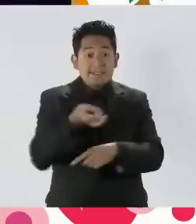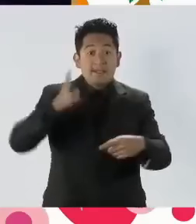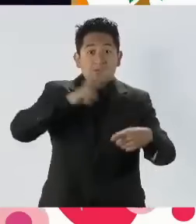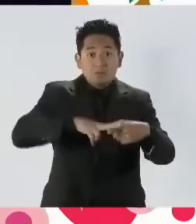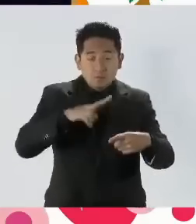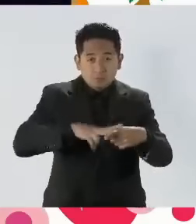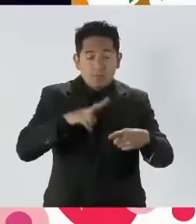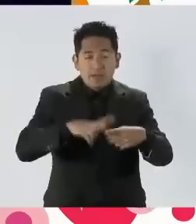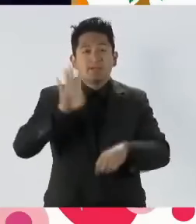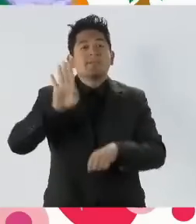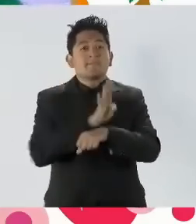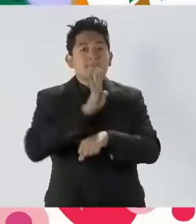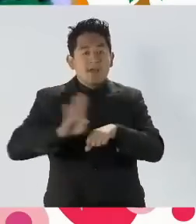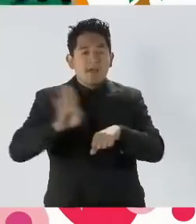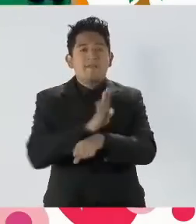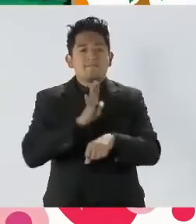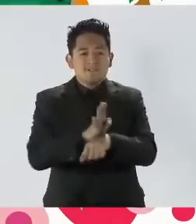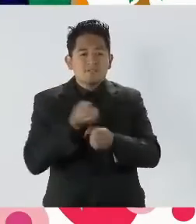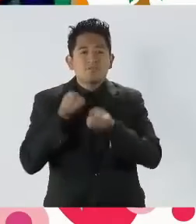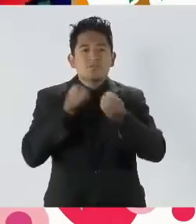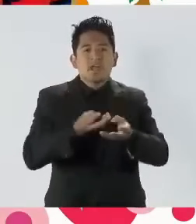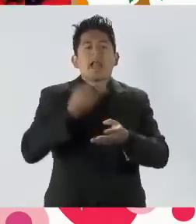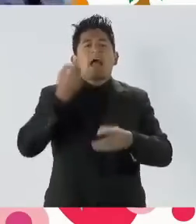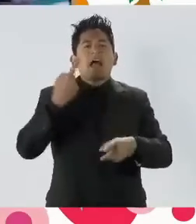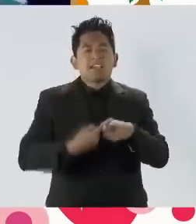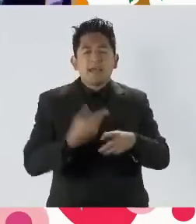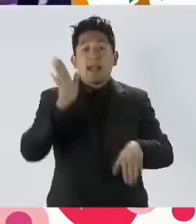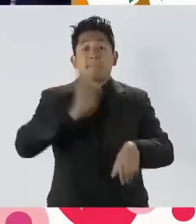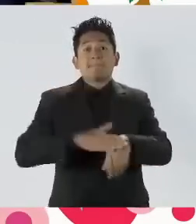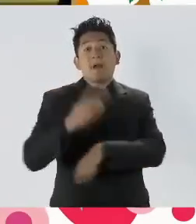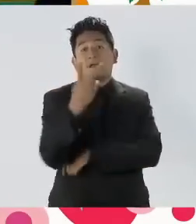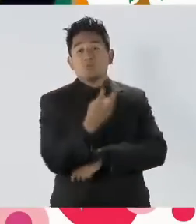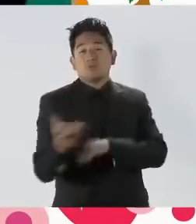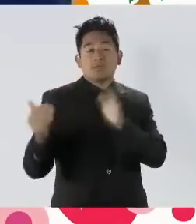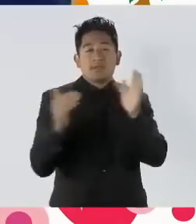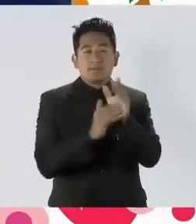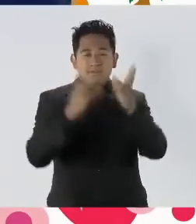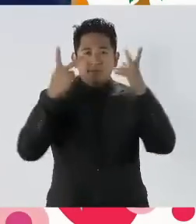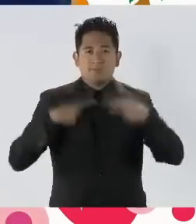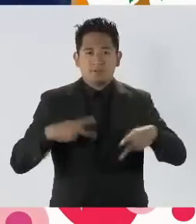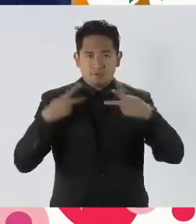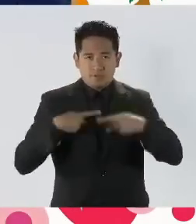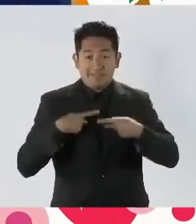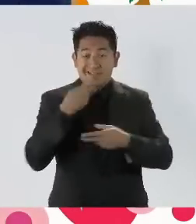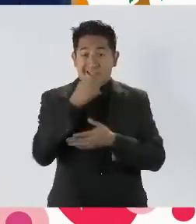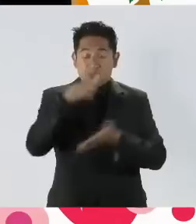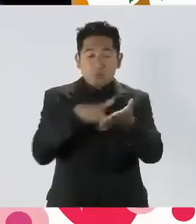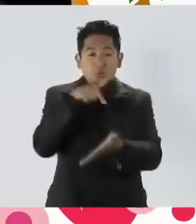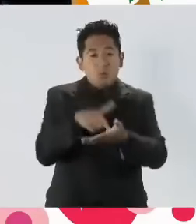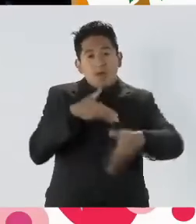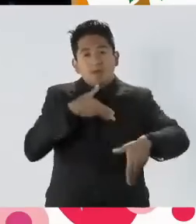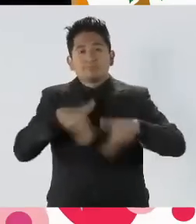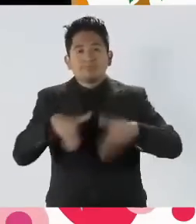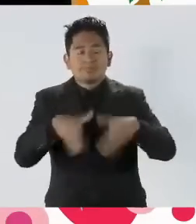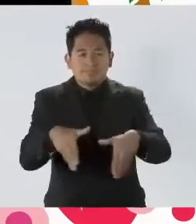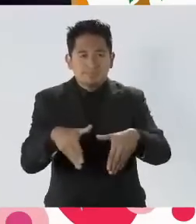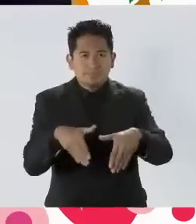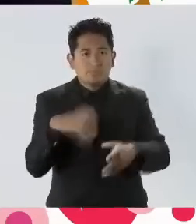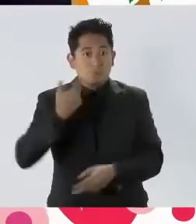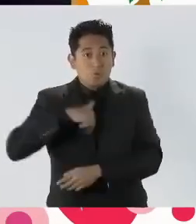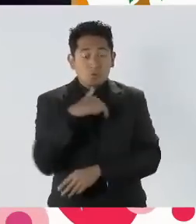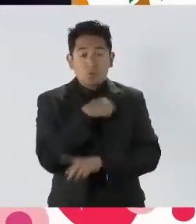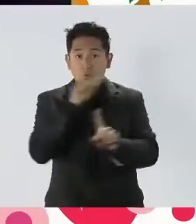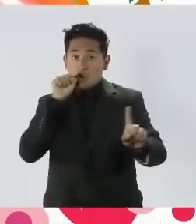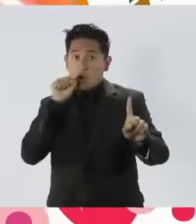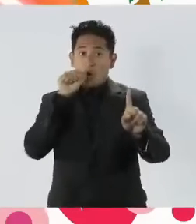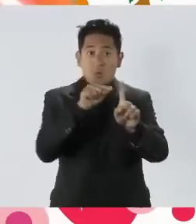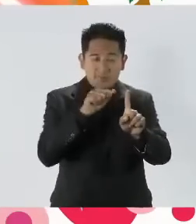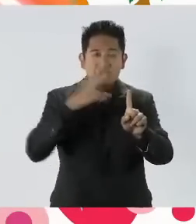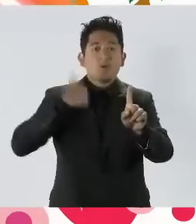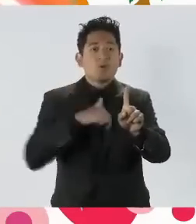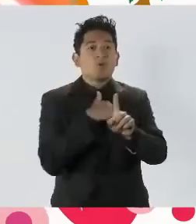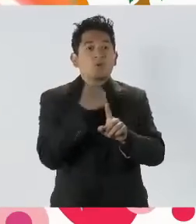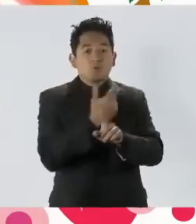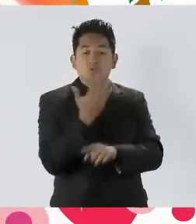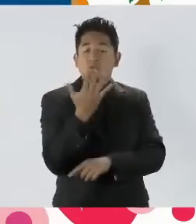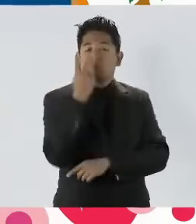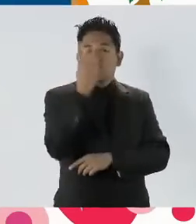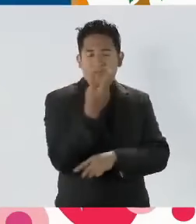días a más de 200 que transitan por ell la meta es rescatar y transformar 52 par alegría en la